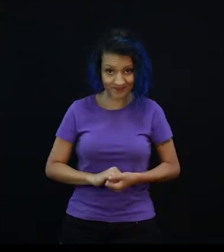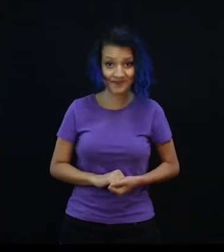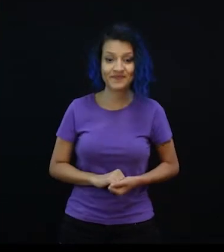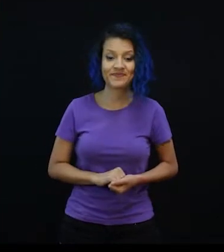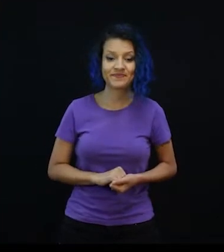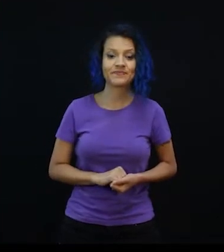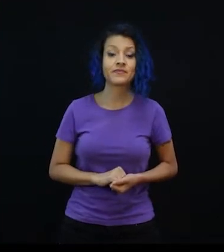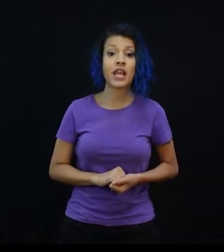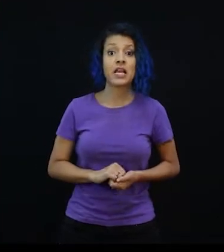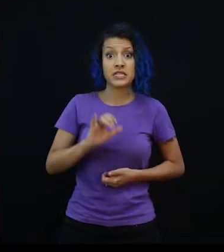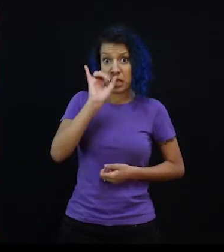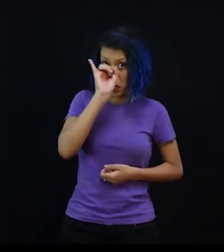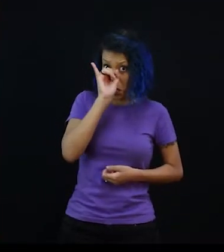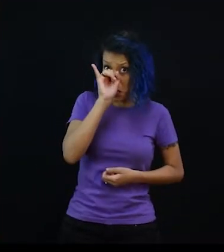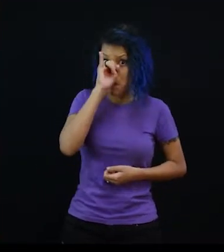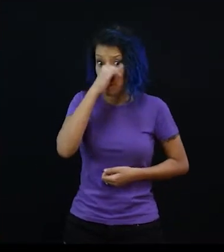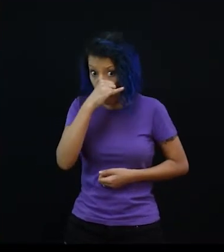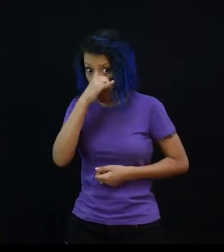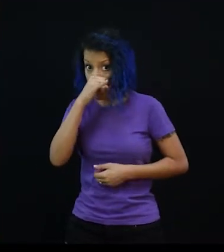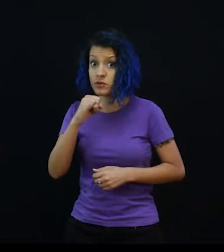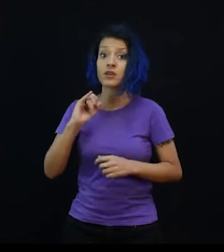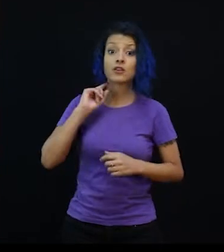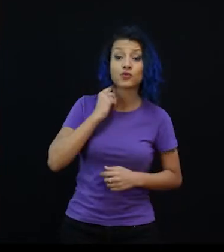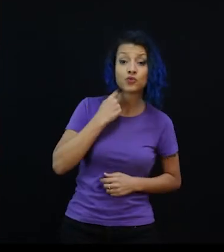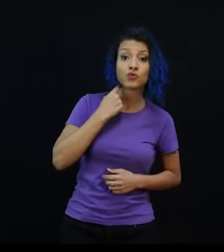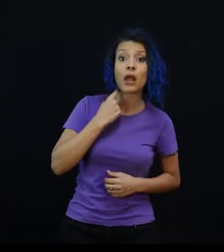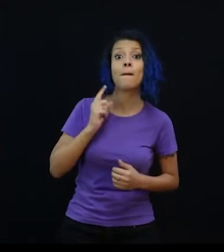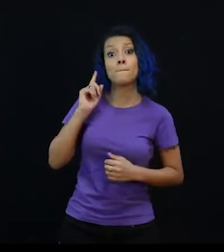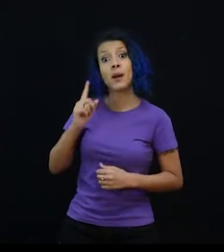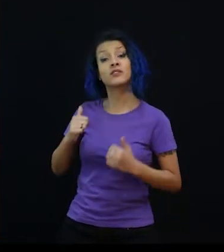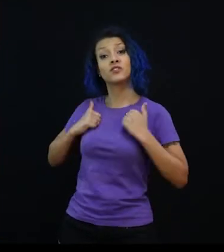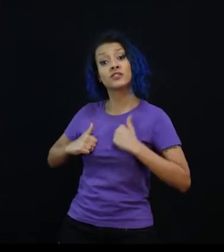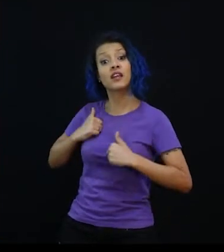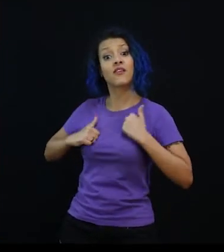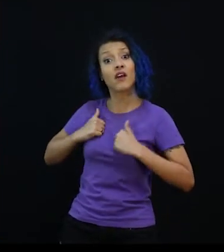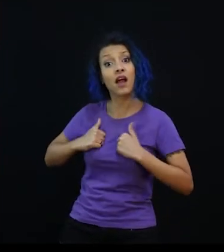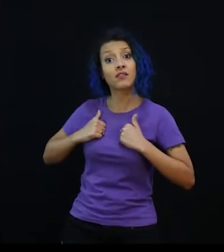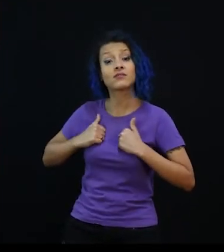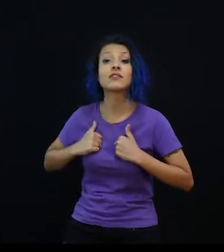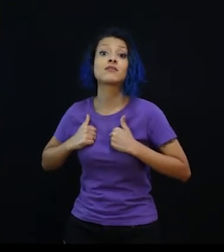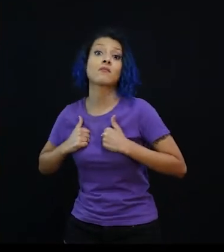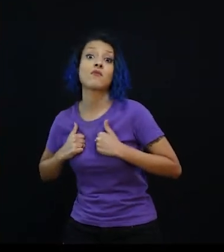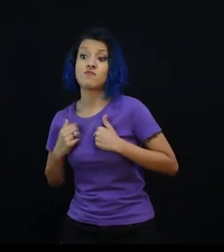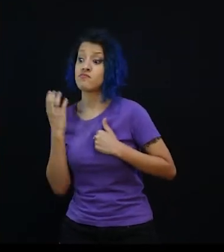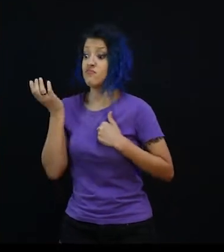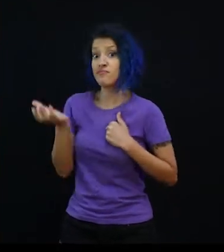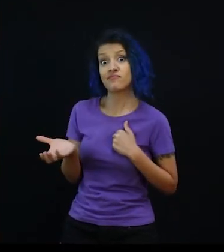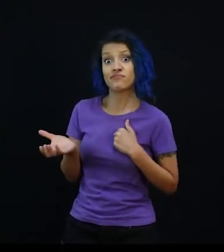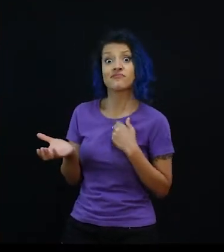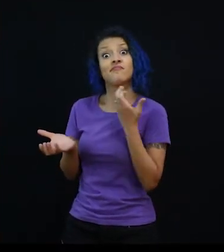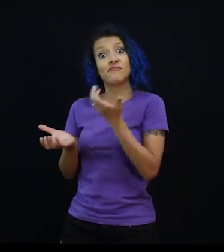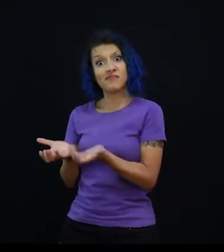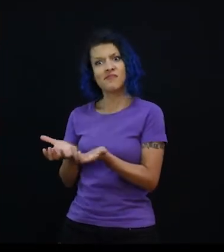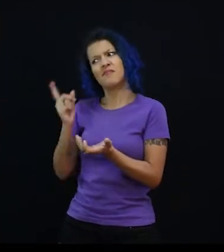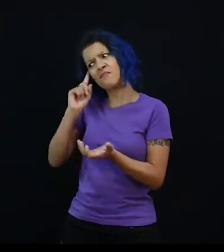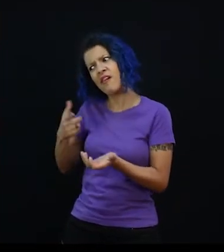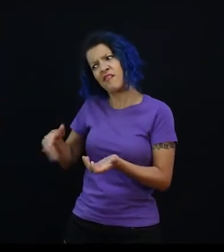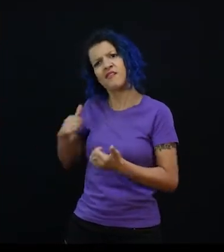Se esse porco se suja, mande se lavar. Dê sabão, uma bucha e faça se esfregar.